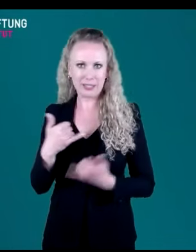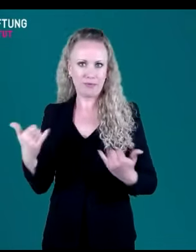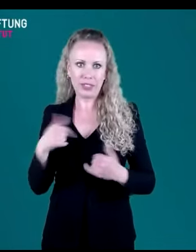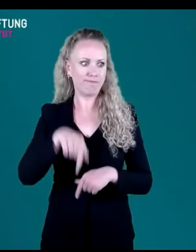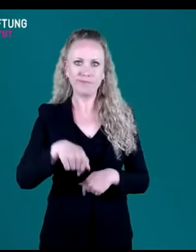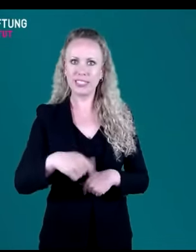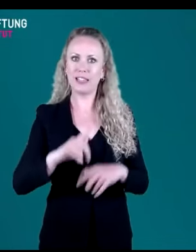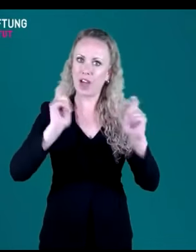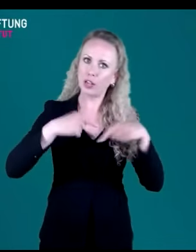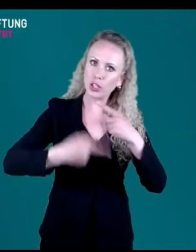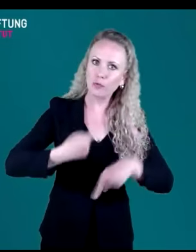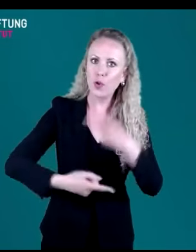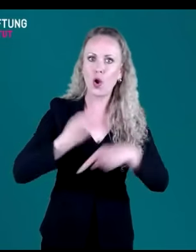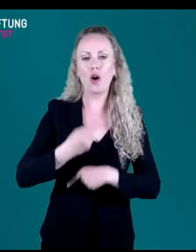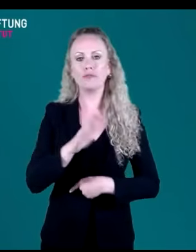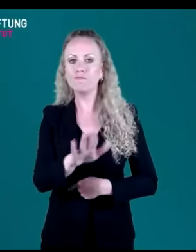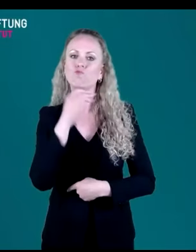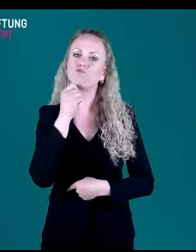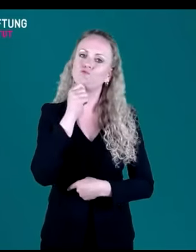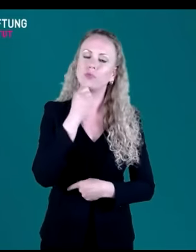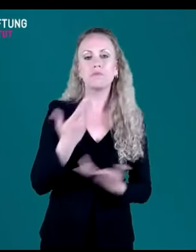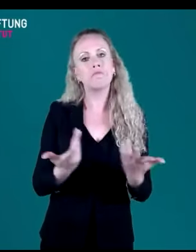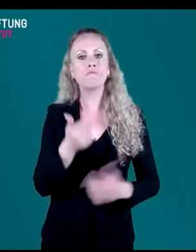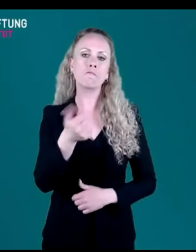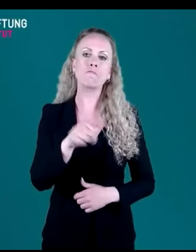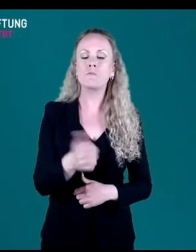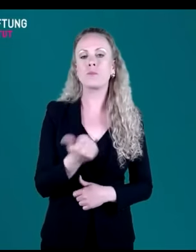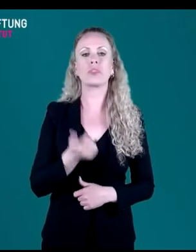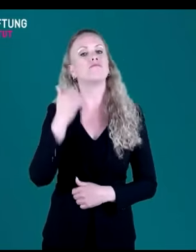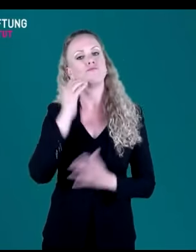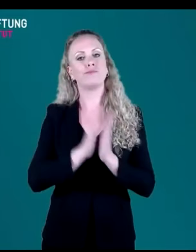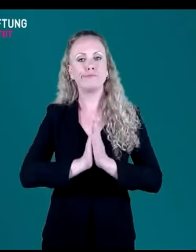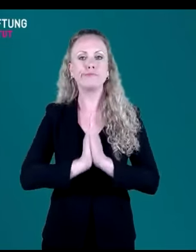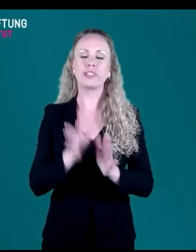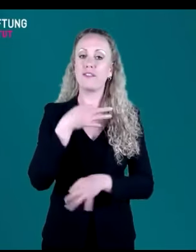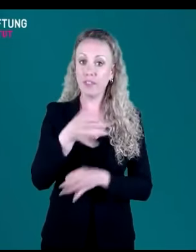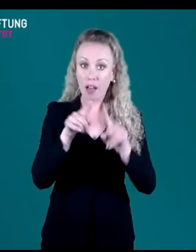Daher bitten wir darum, einen Fragebogen auszuwählen, und erlauben uns im Nachgang zu der Veranstaltung